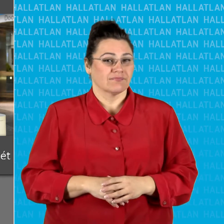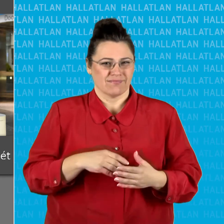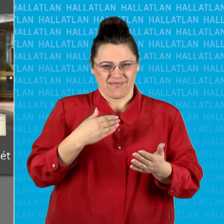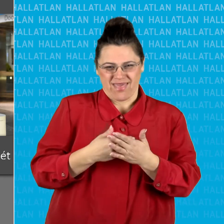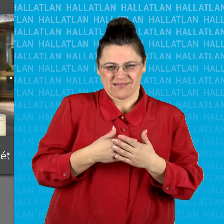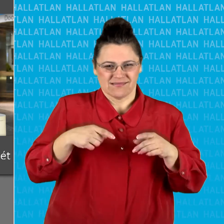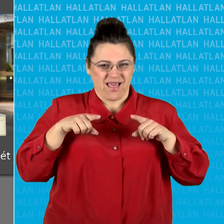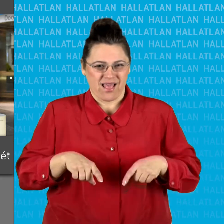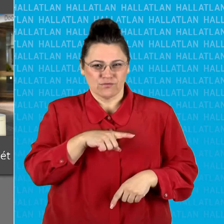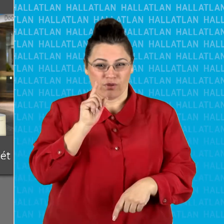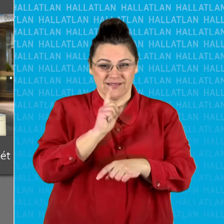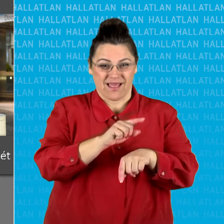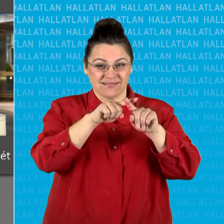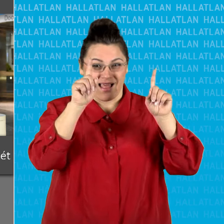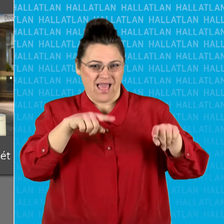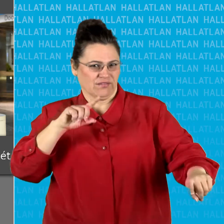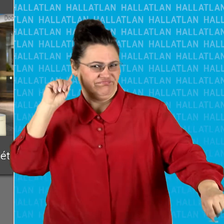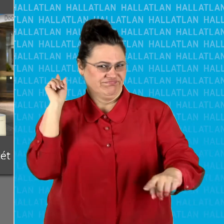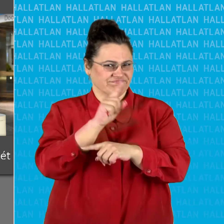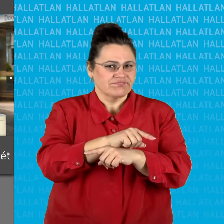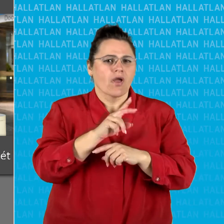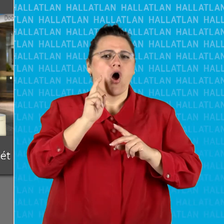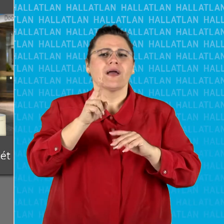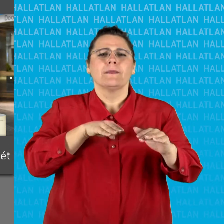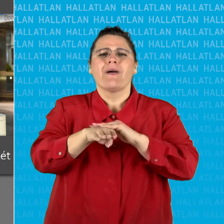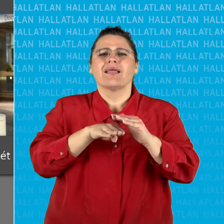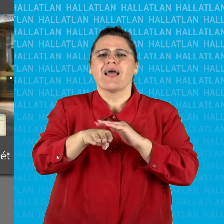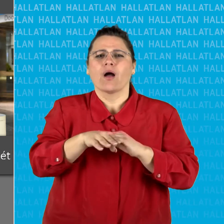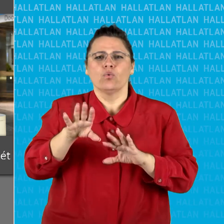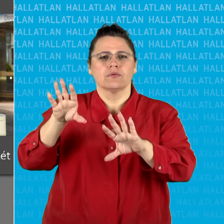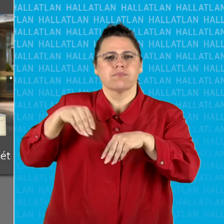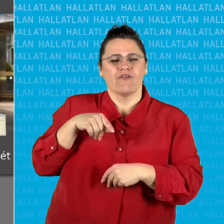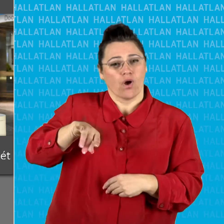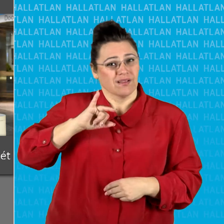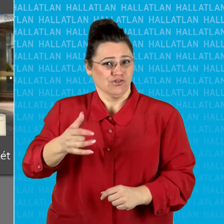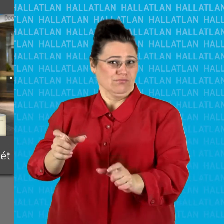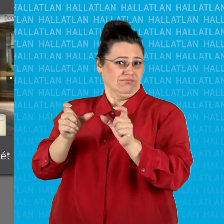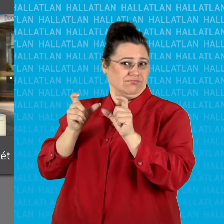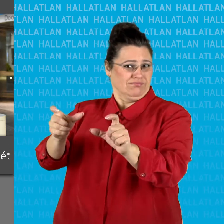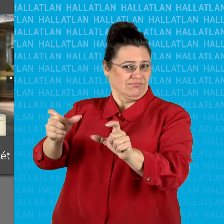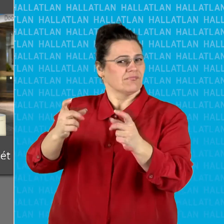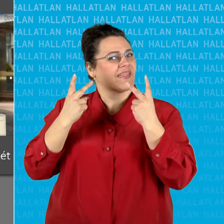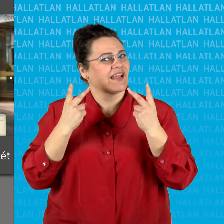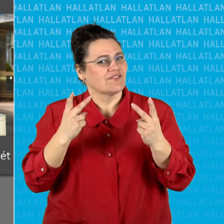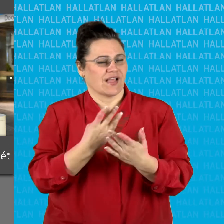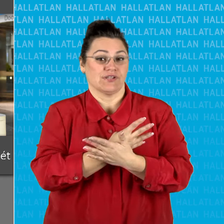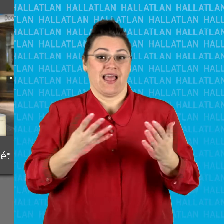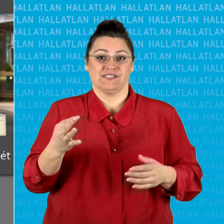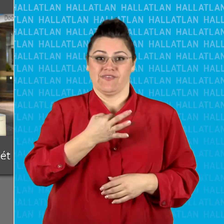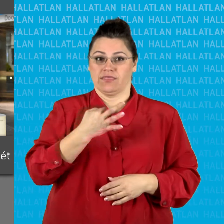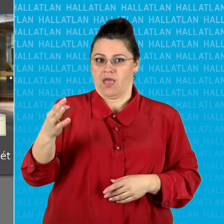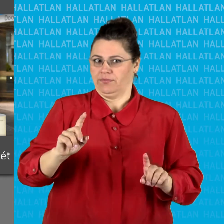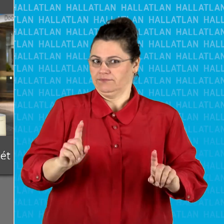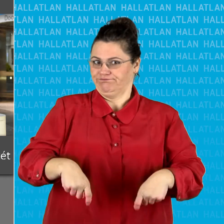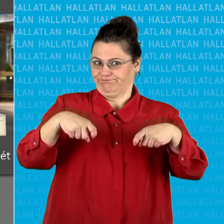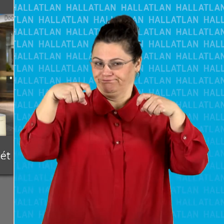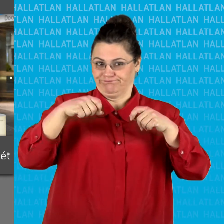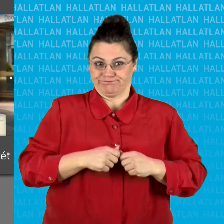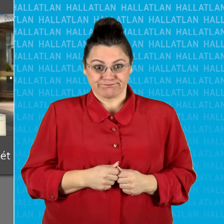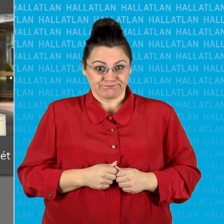Ez az elnöki rendelet a menekültek befogadását is felfüggeszti egyelőre 90 napra.